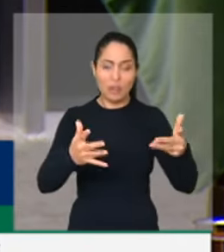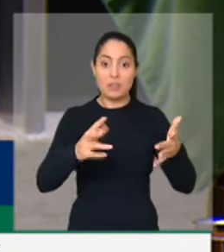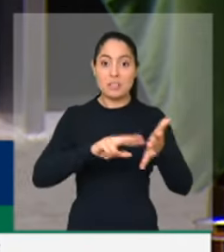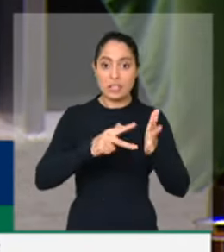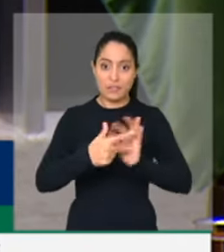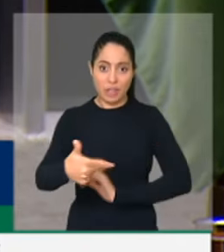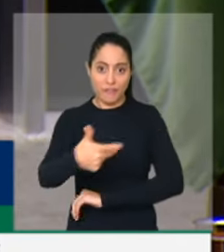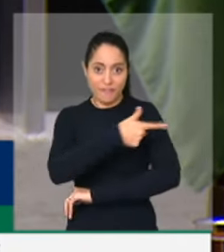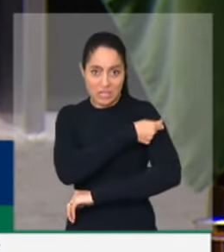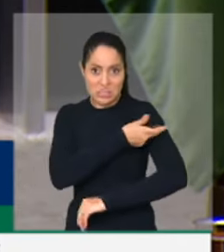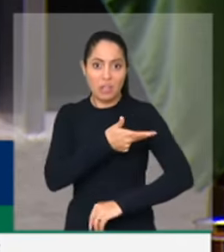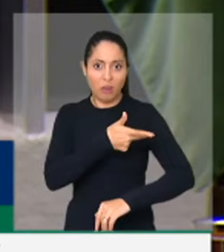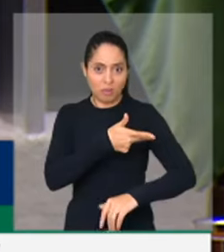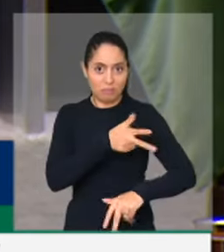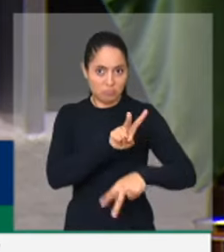EU SOU A FAVOR DA PROPOSTA E PEÇO AOS DEMAIS COLEGAS A